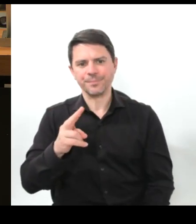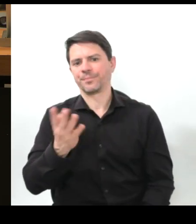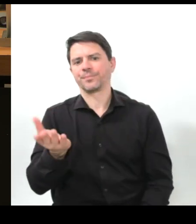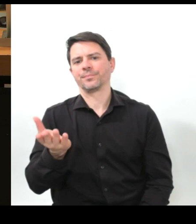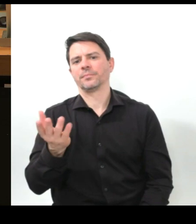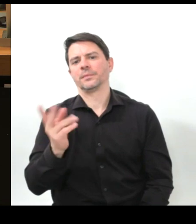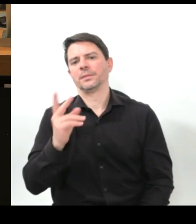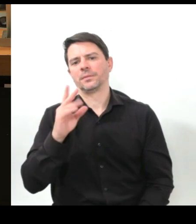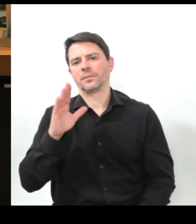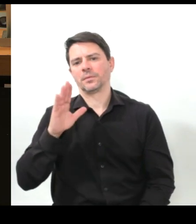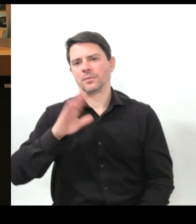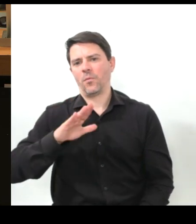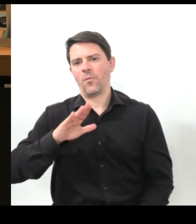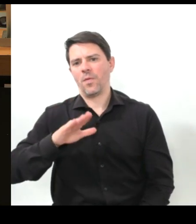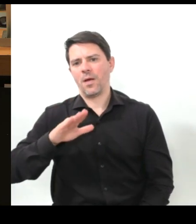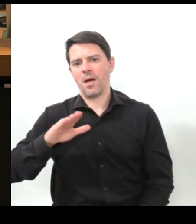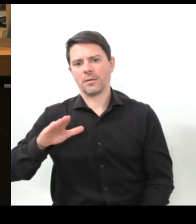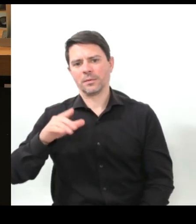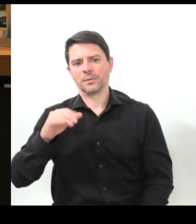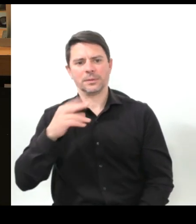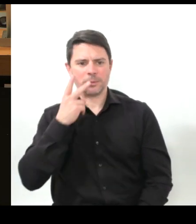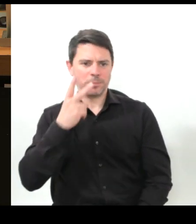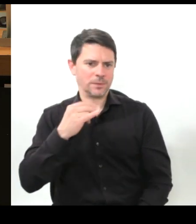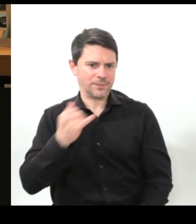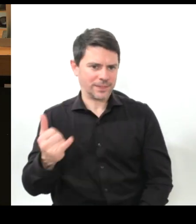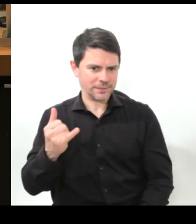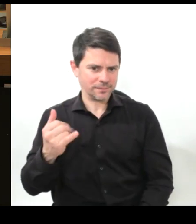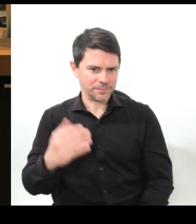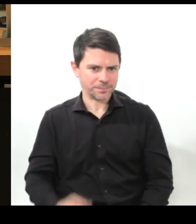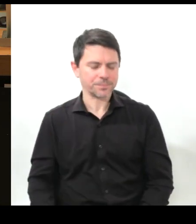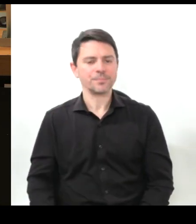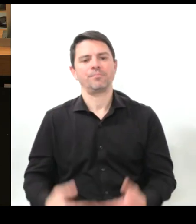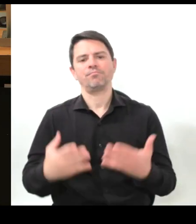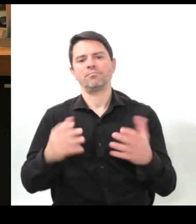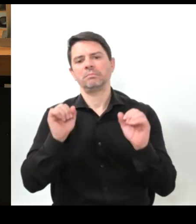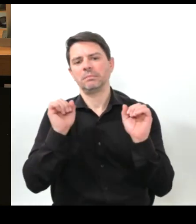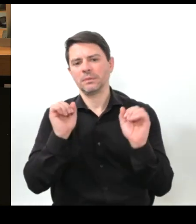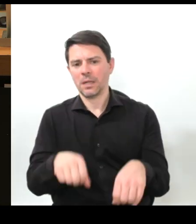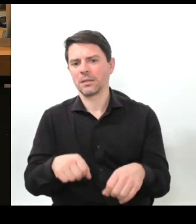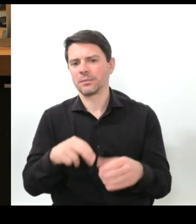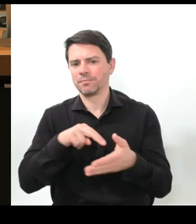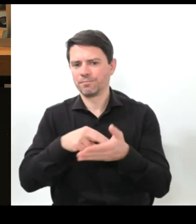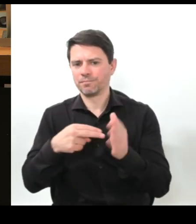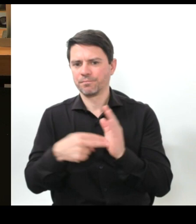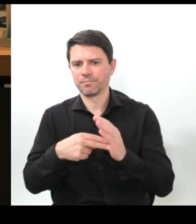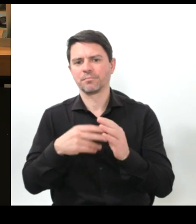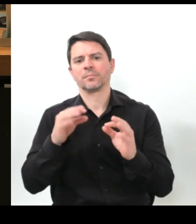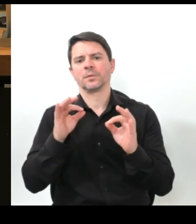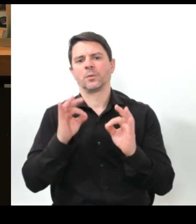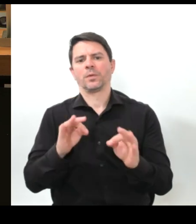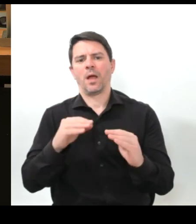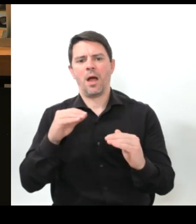Sie hätten es angesprochen, Herr Kollege, Sol- Nutzung durchaus im angemessenen Rahmen vernünftigerweise zu lassen,